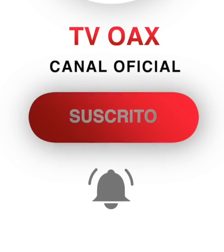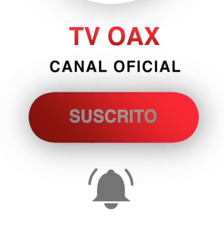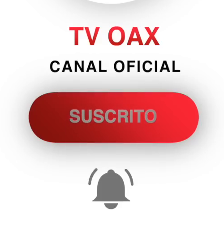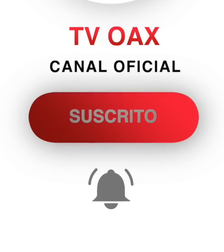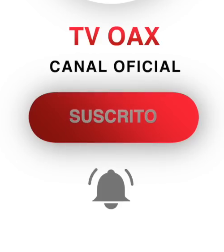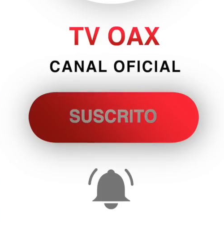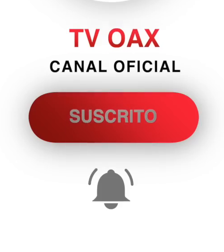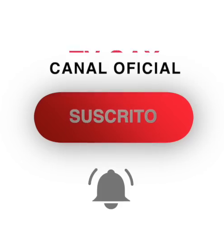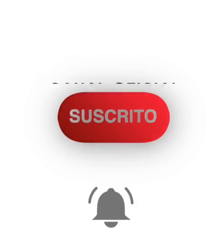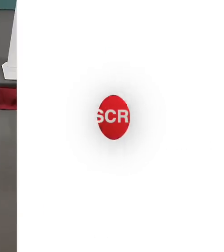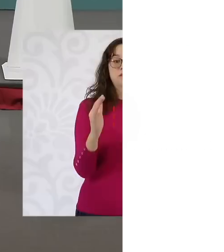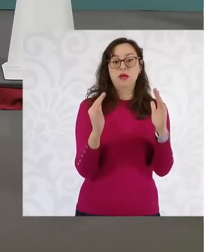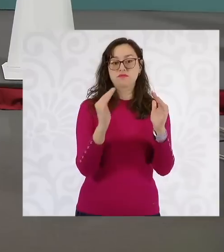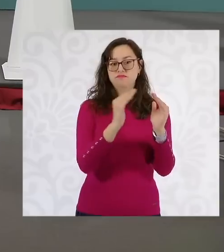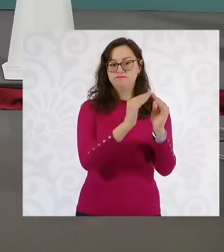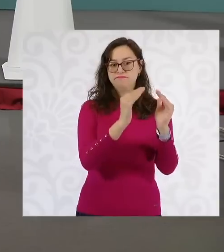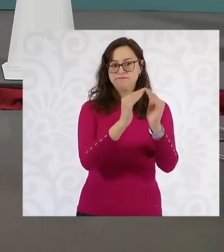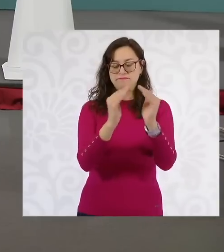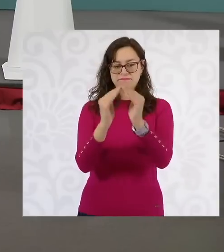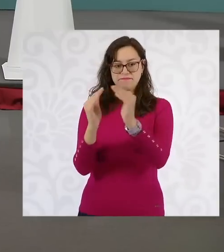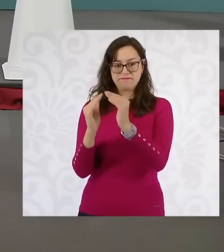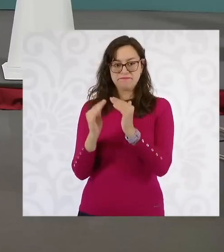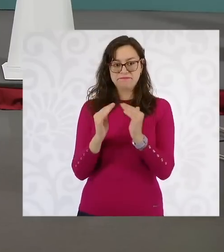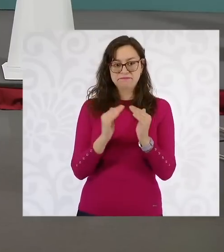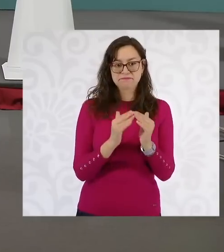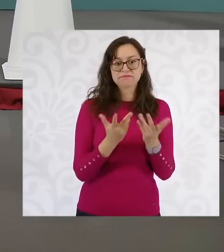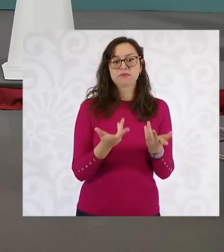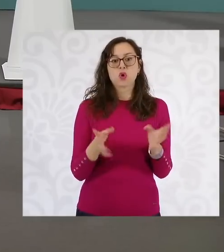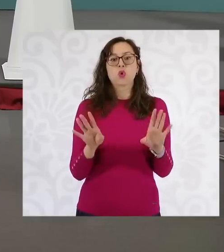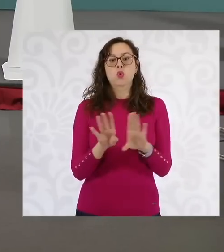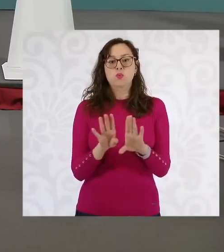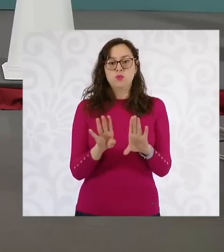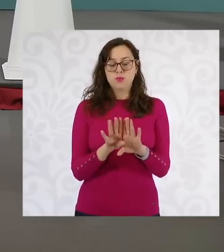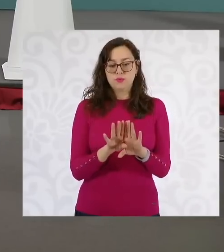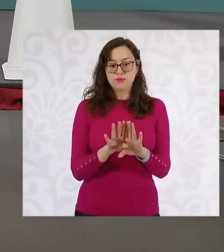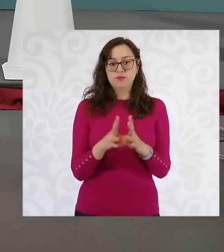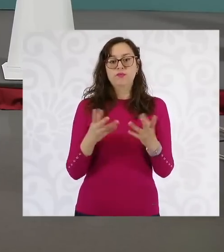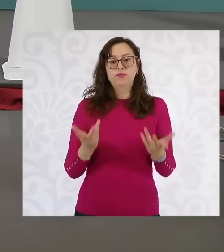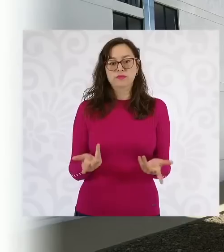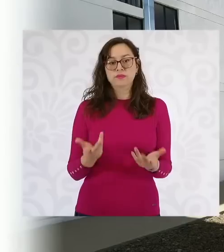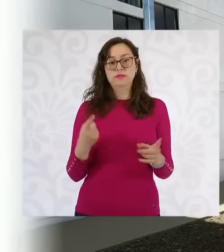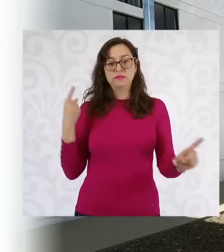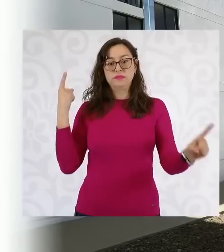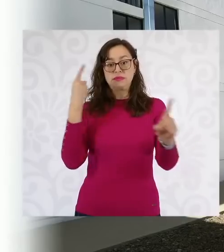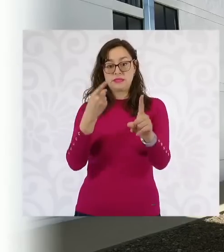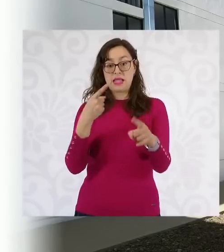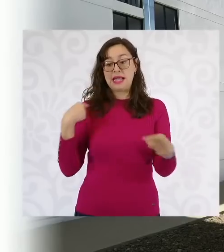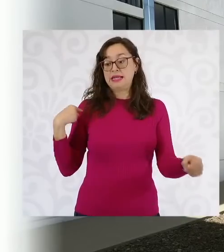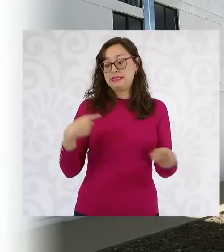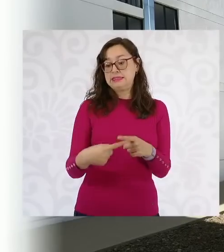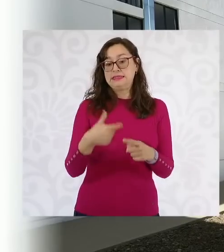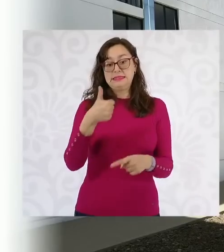nada más haciendo un recordatorio eh dentro de la meta seccional recordarán tenemos 1 millón